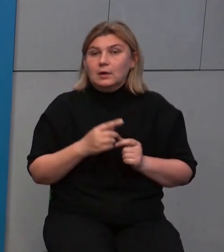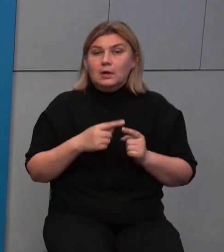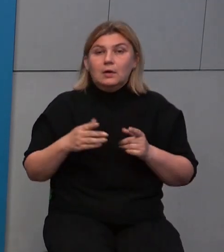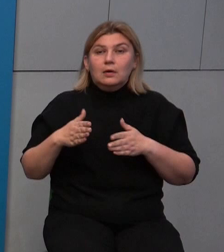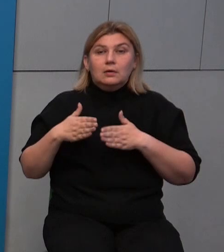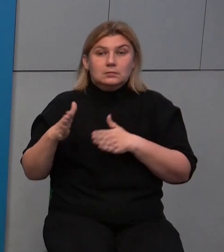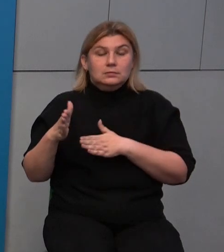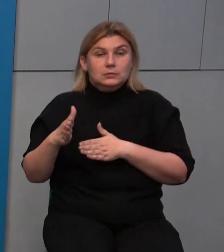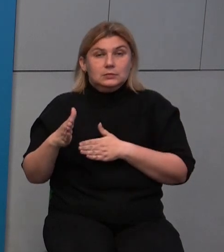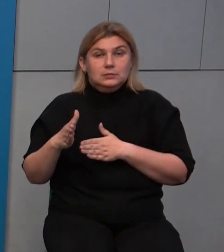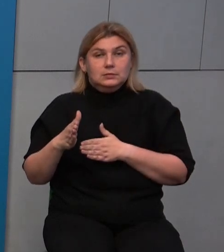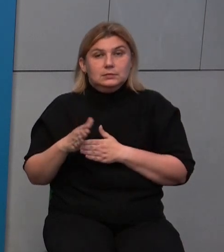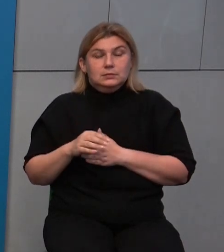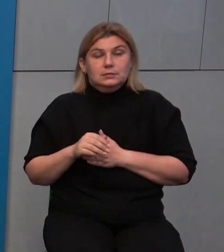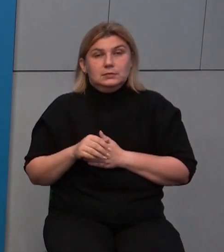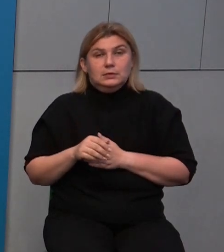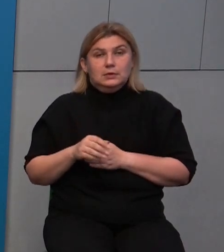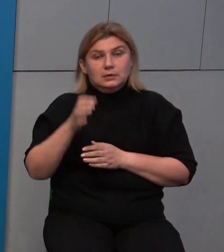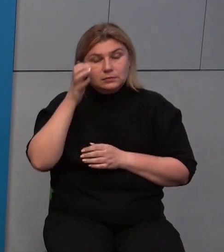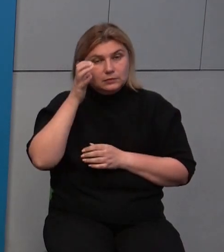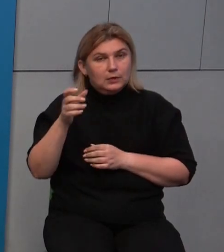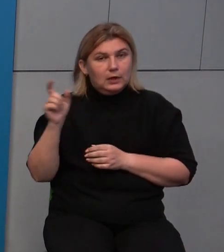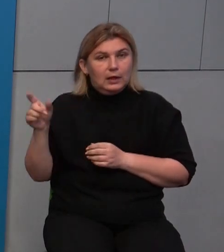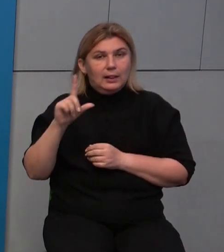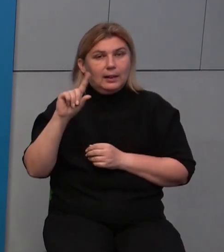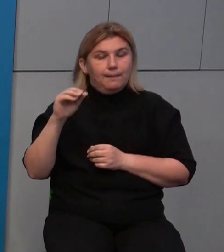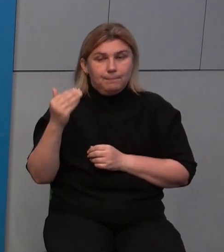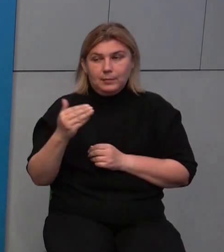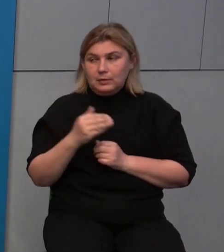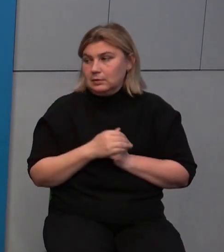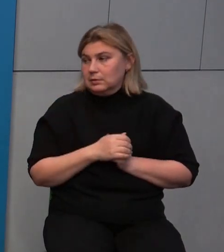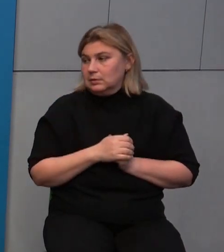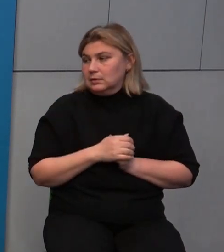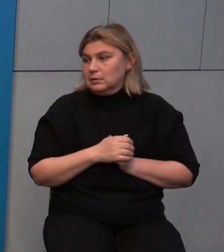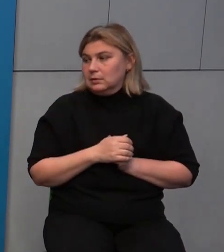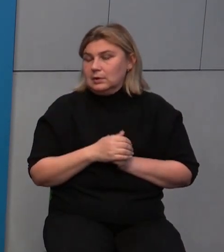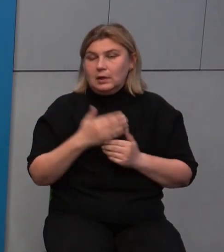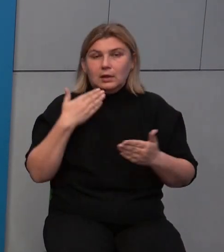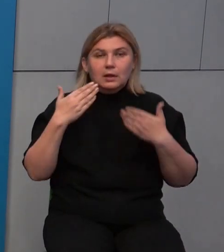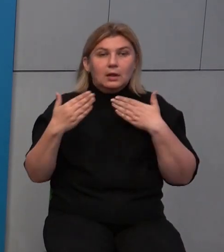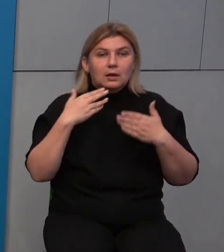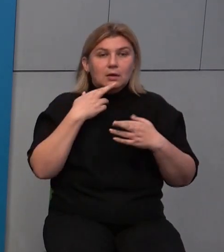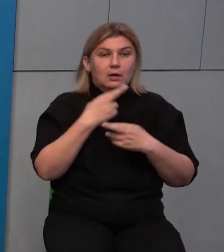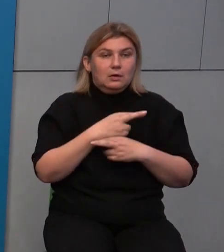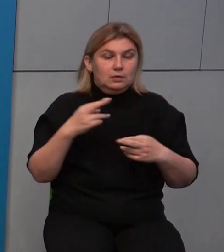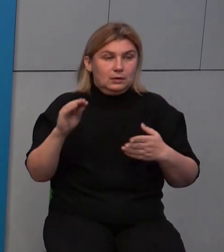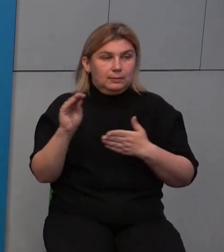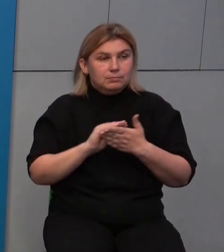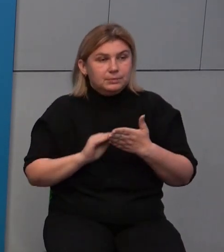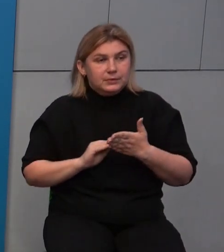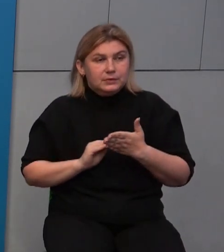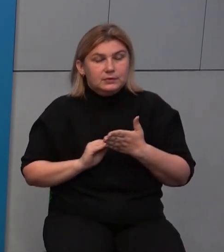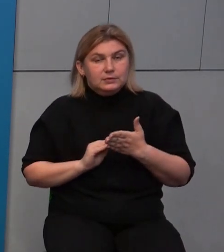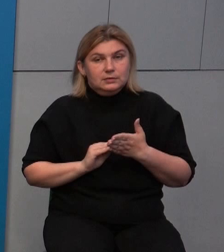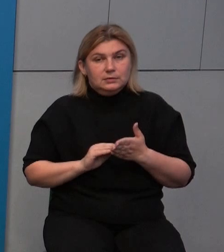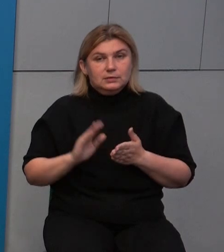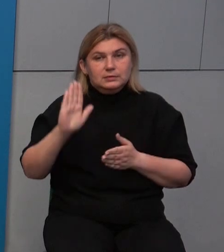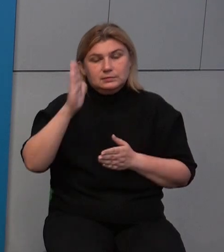w kierunku raczej twórczości Stanisława Lema i może jego relacji z różnymi pisarzami czy znanymi osobami.